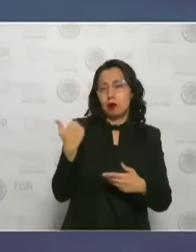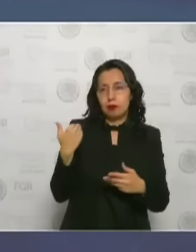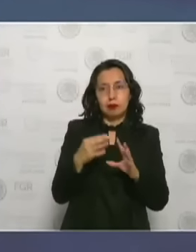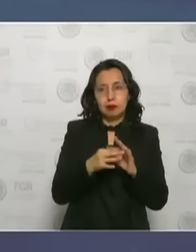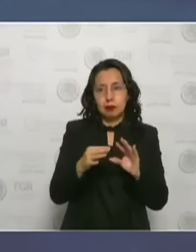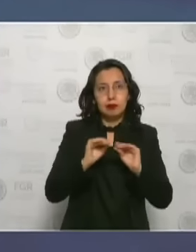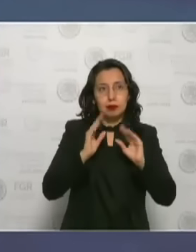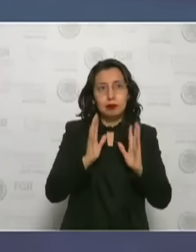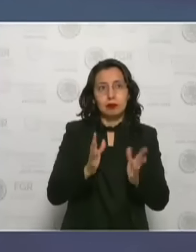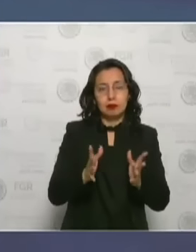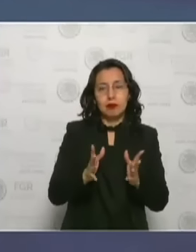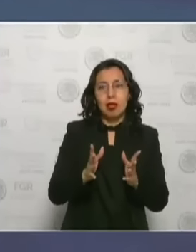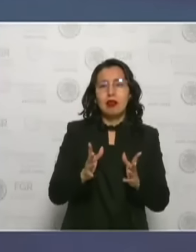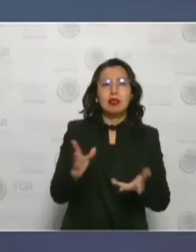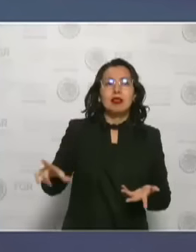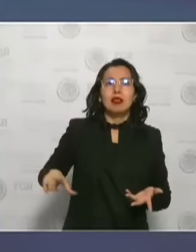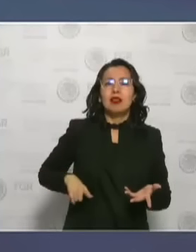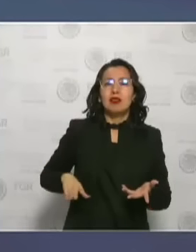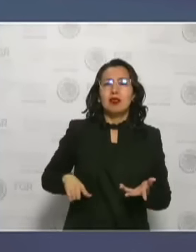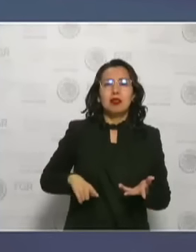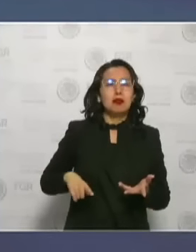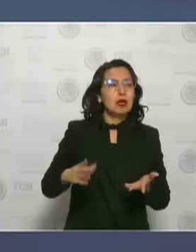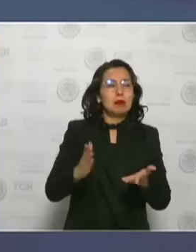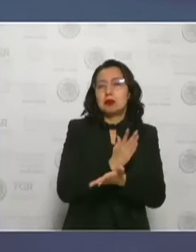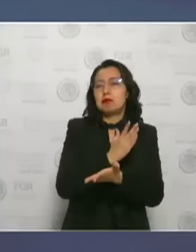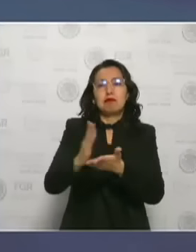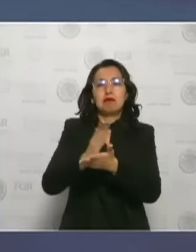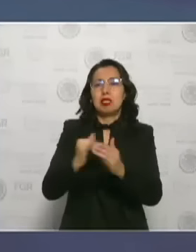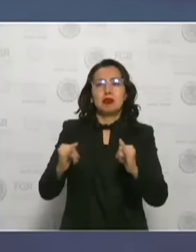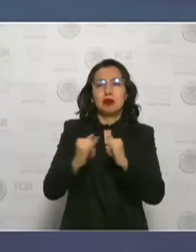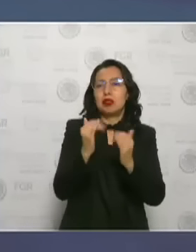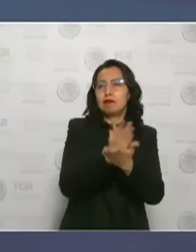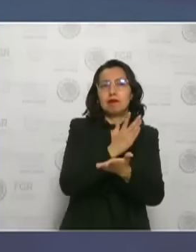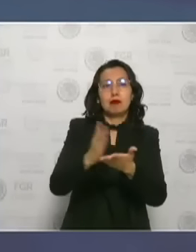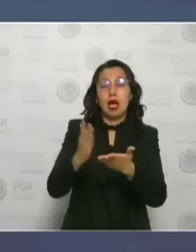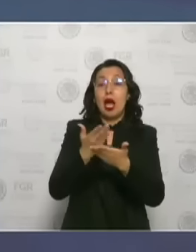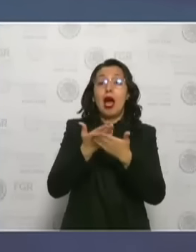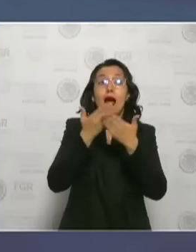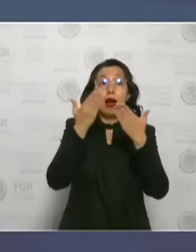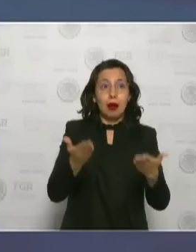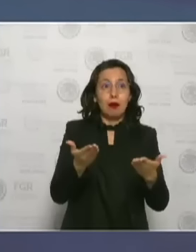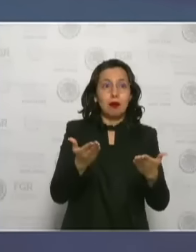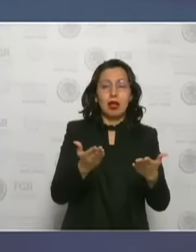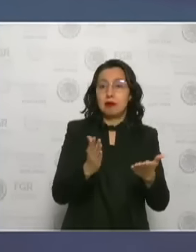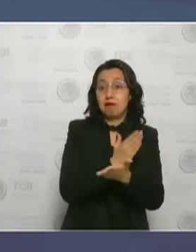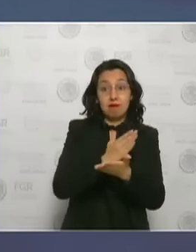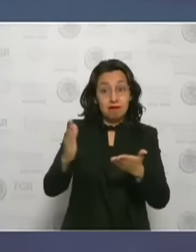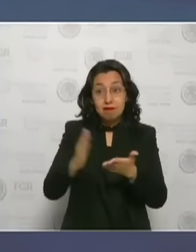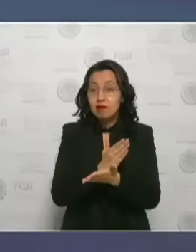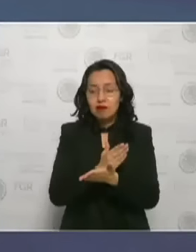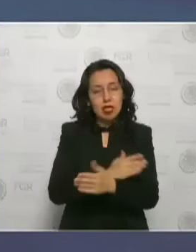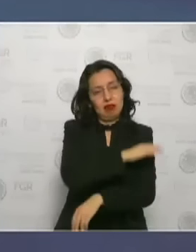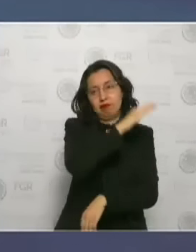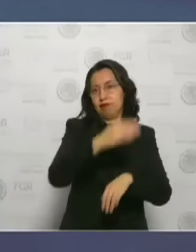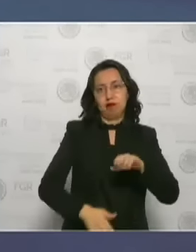el Estado respondió de manera fragmentada. Hoy declaramos el fin de esta fragmentación.